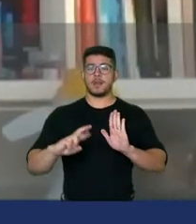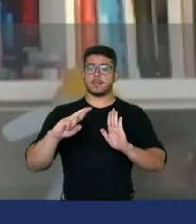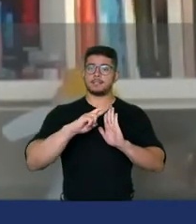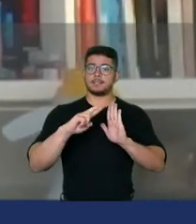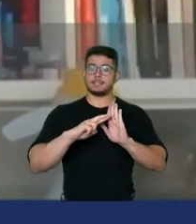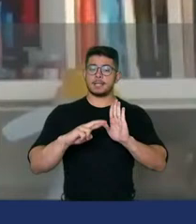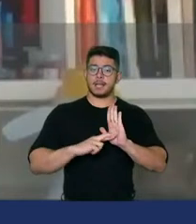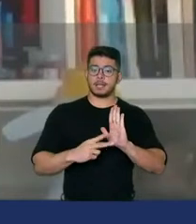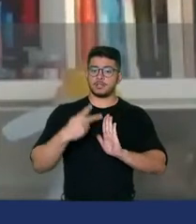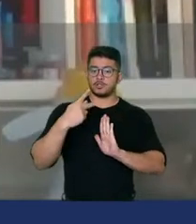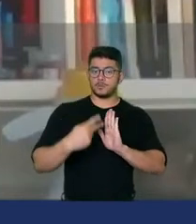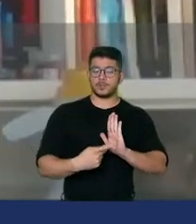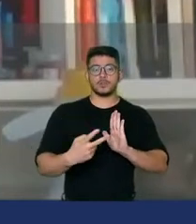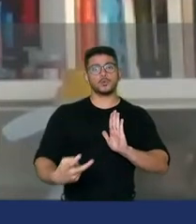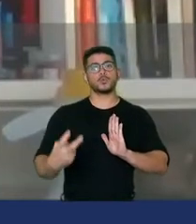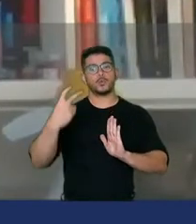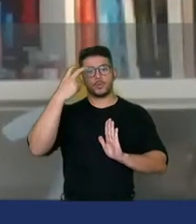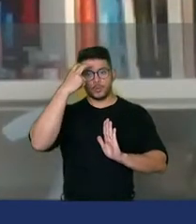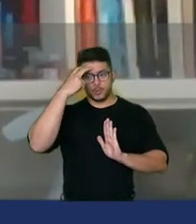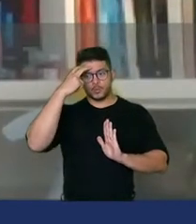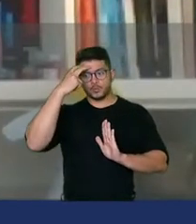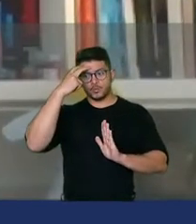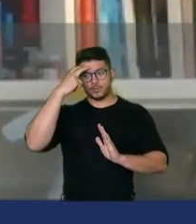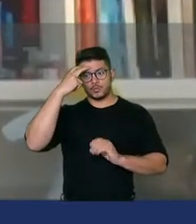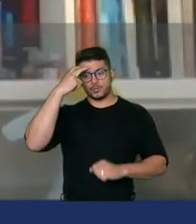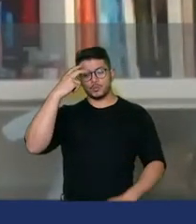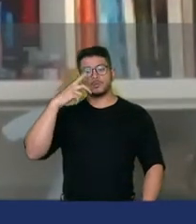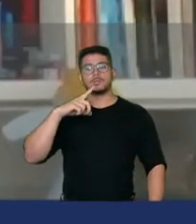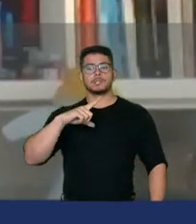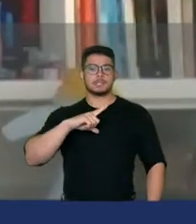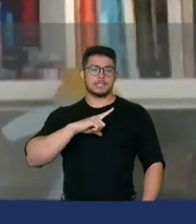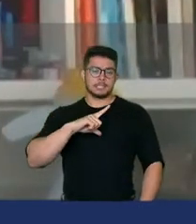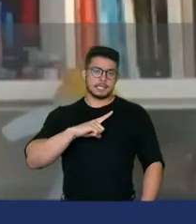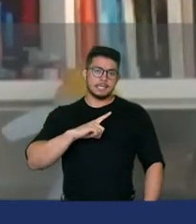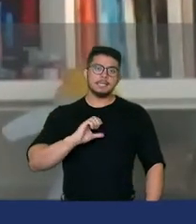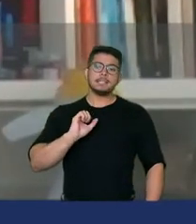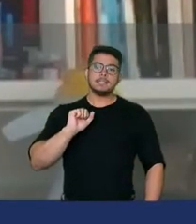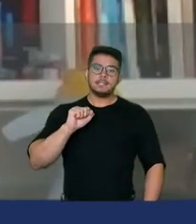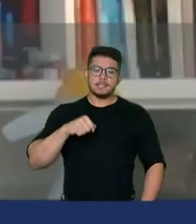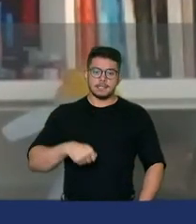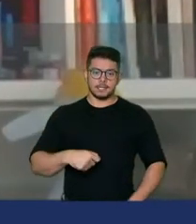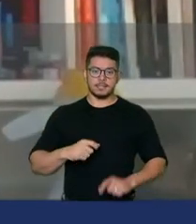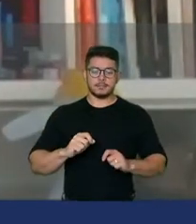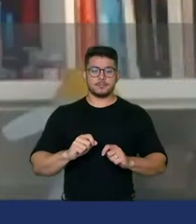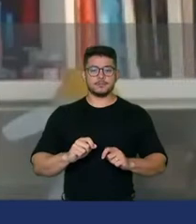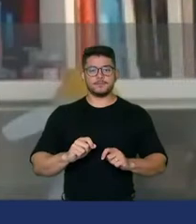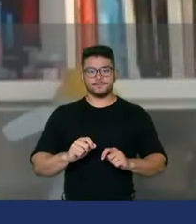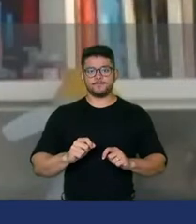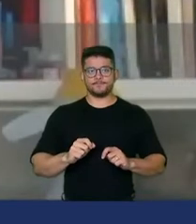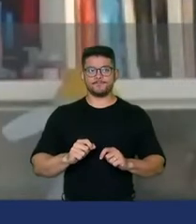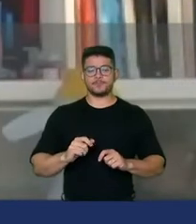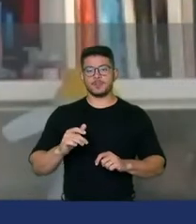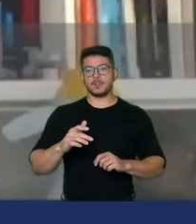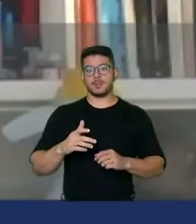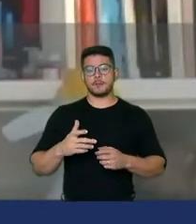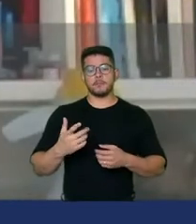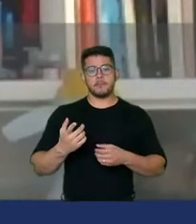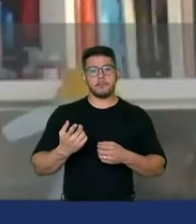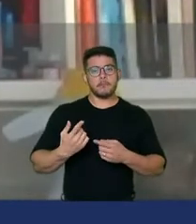DE DIZER QUE AS DIRETRIZES PARA PROJETOS CULTURAIS CONTAM MUITO COM AQUELES E AQUELAS